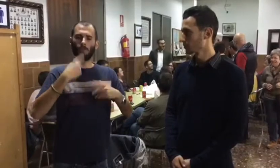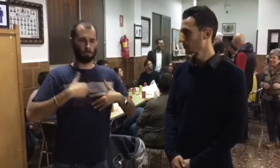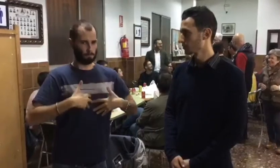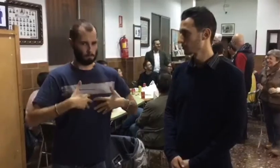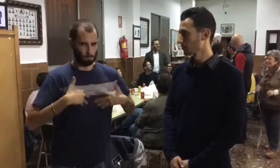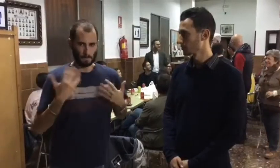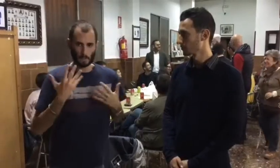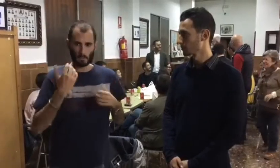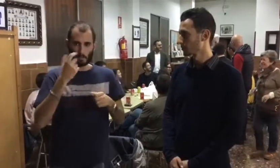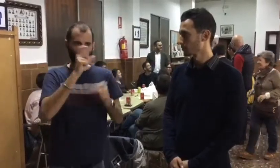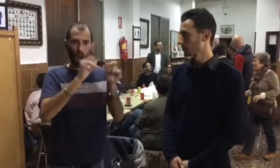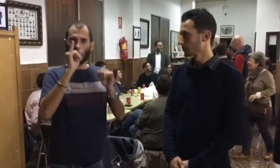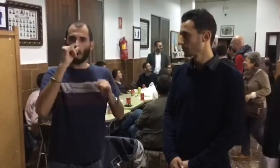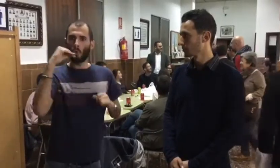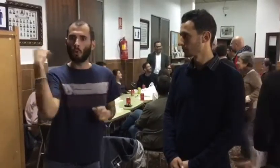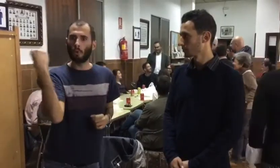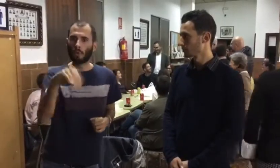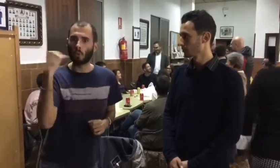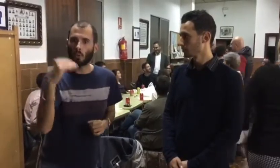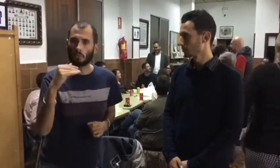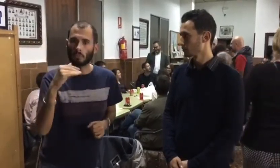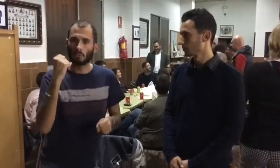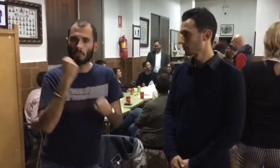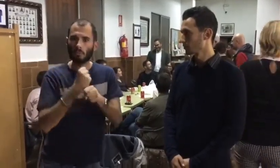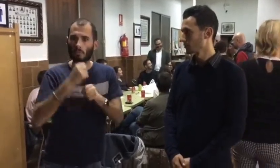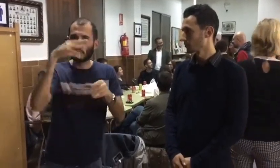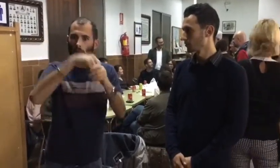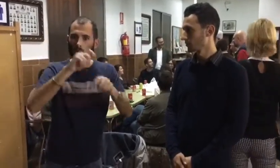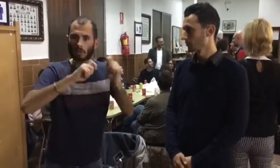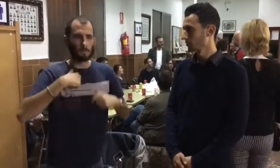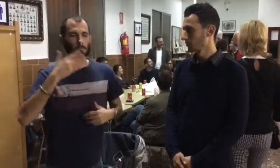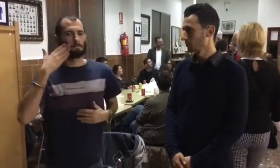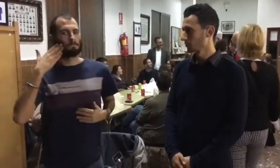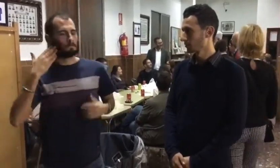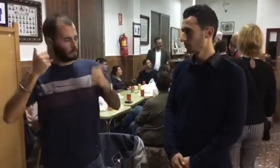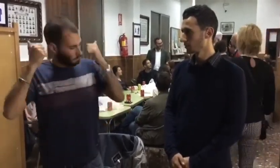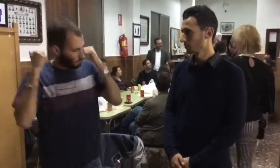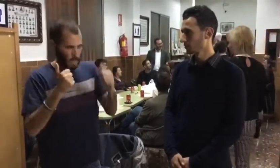Hemos comprobado que la juventud también está presente en el quehacer de la Asoc., motivo de orgullo.